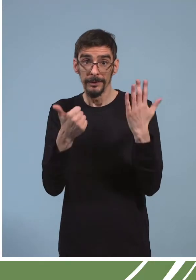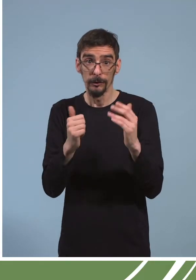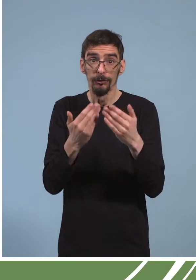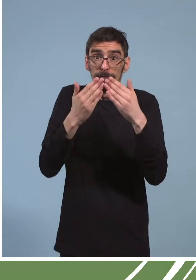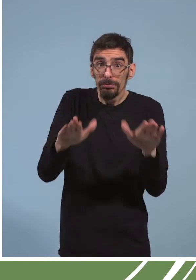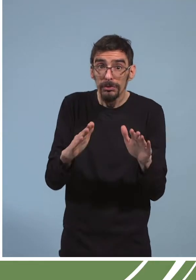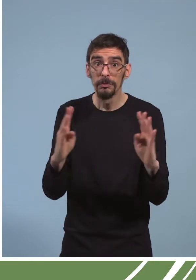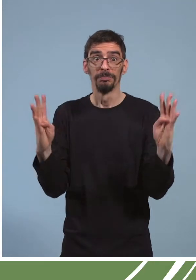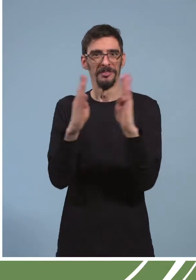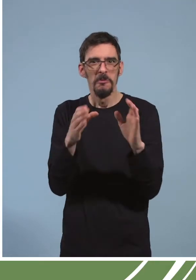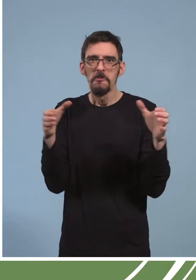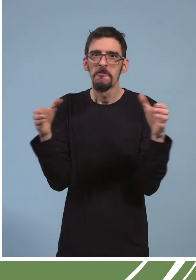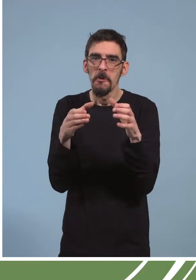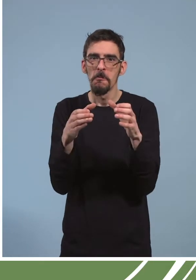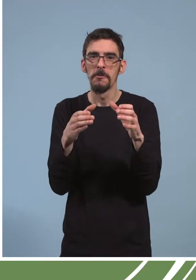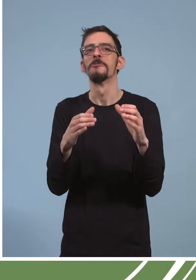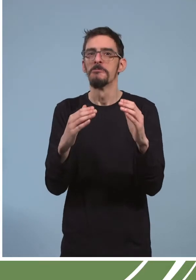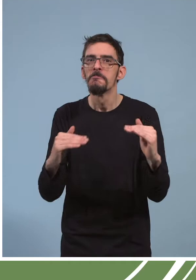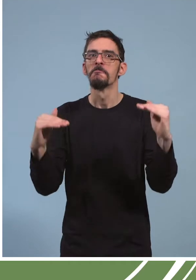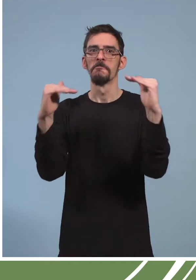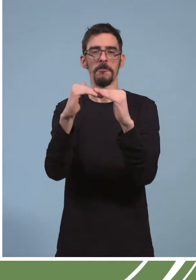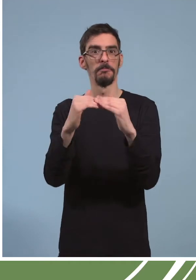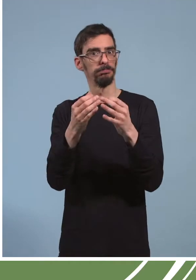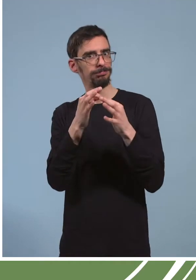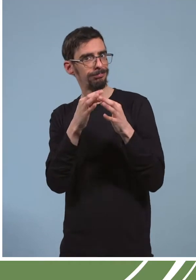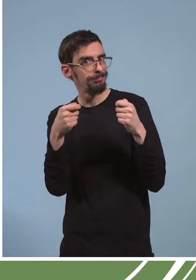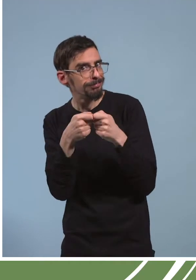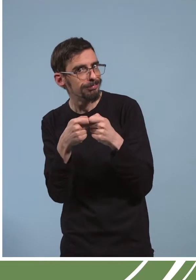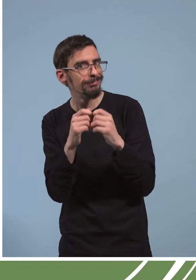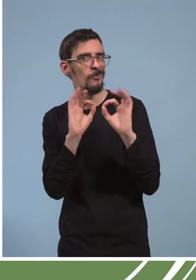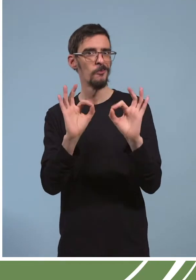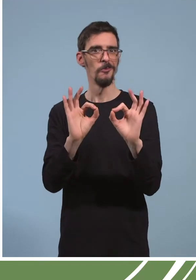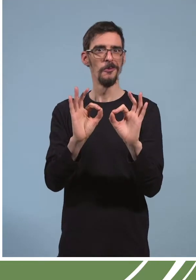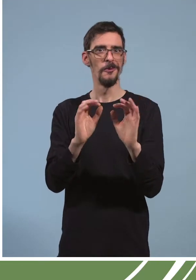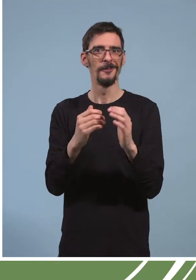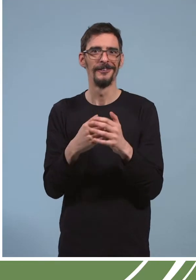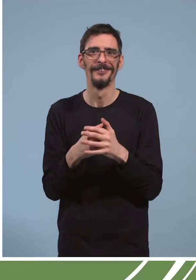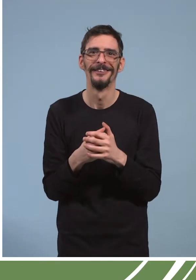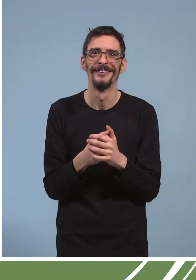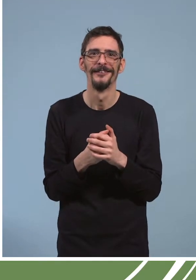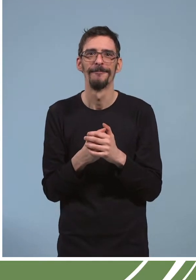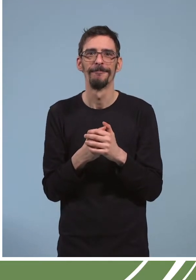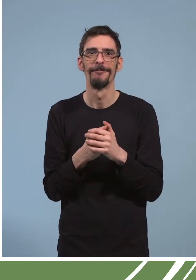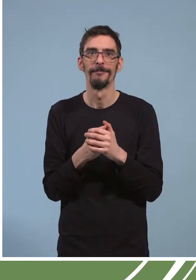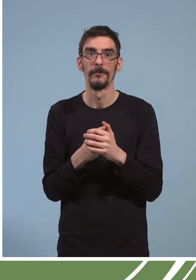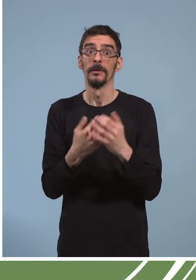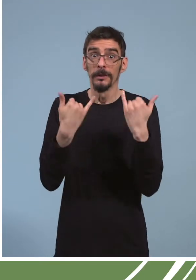6. Phase: Am Ende kommen alle Teilnehmenden zusammen und verbinden die Teile der Brücke. Passen sie zusammen?